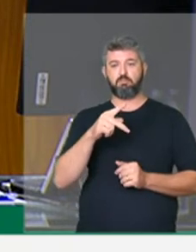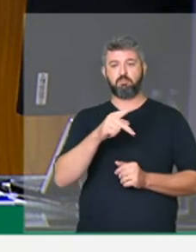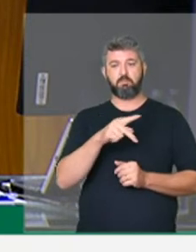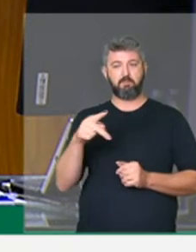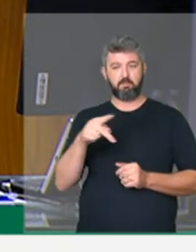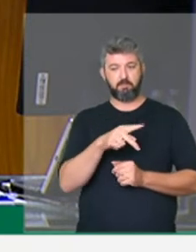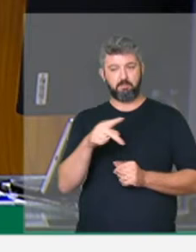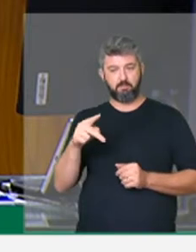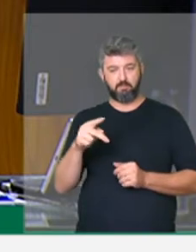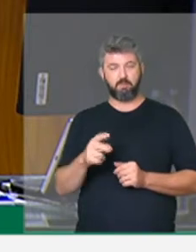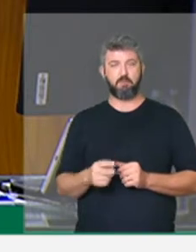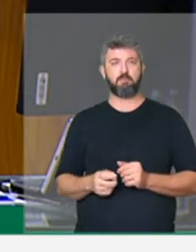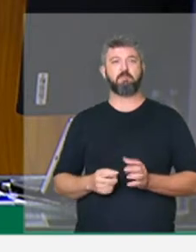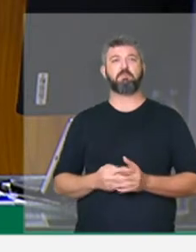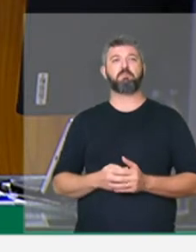ORIENTAR.